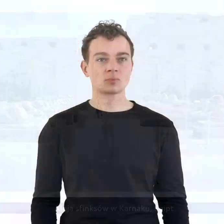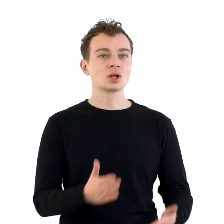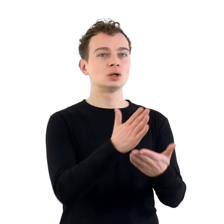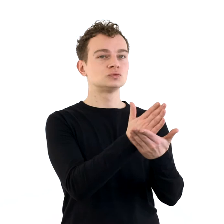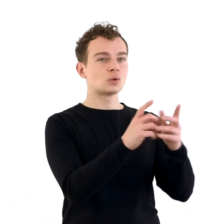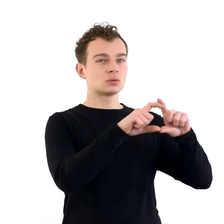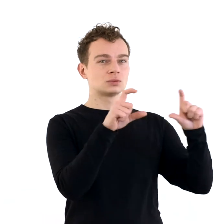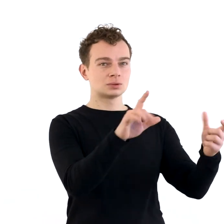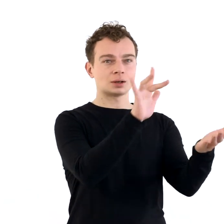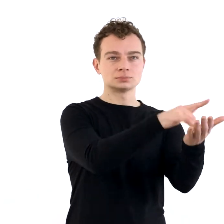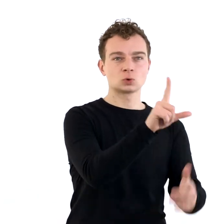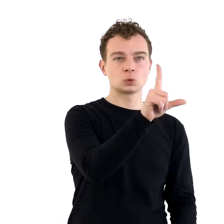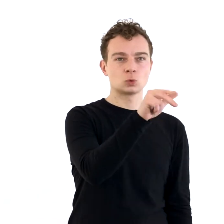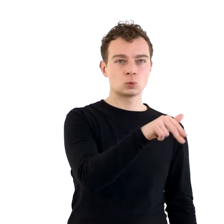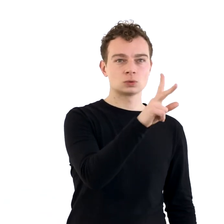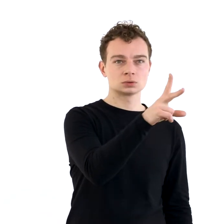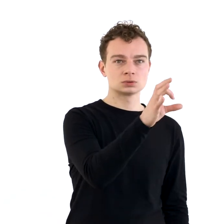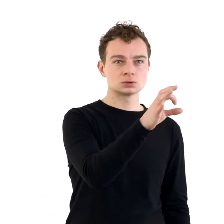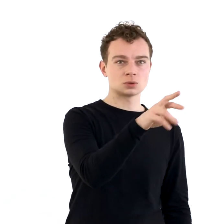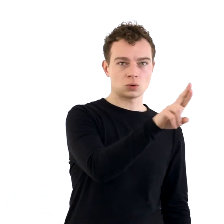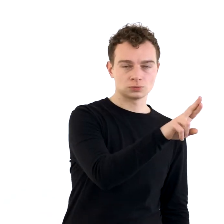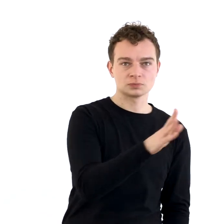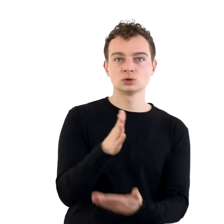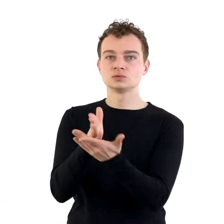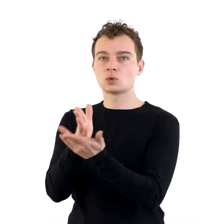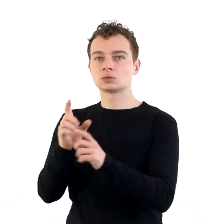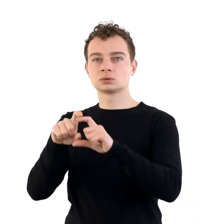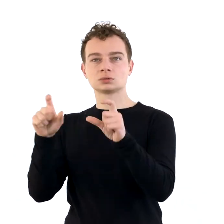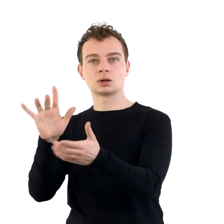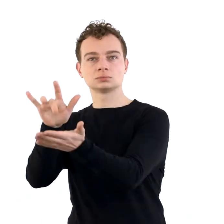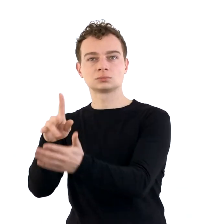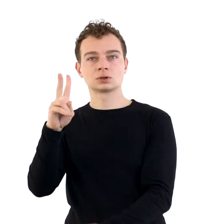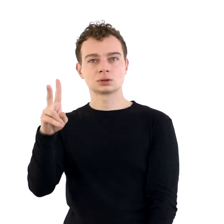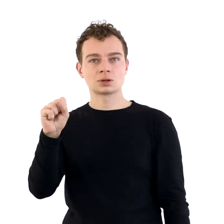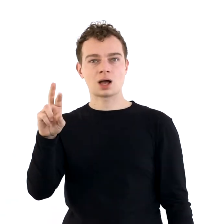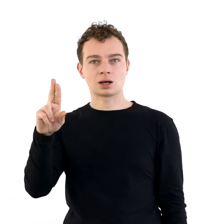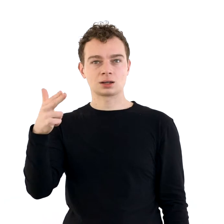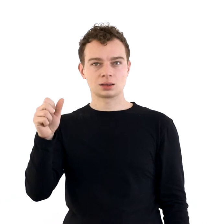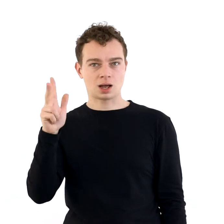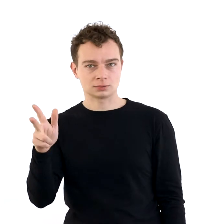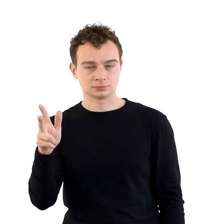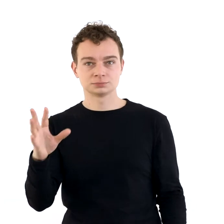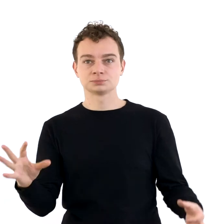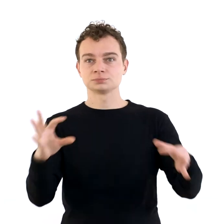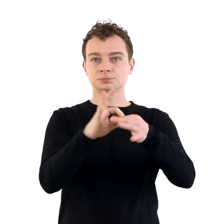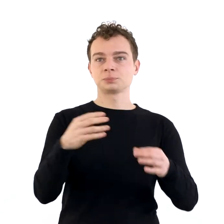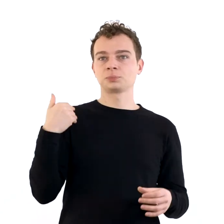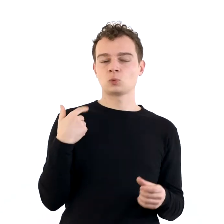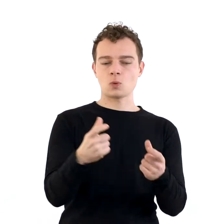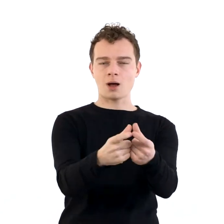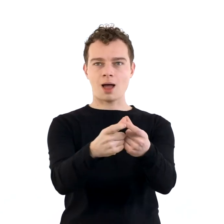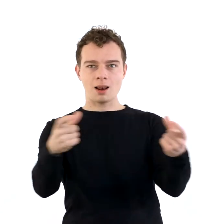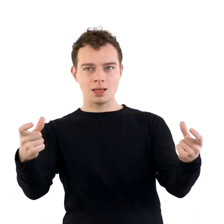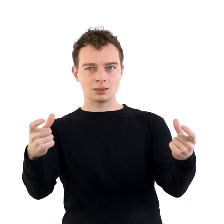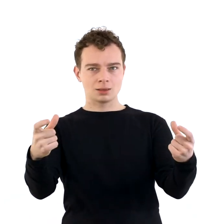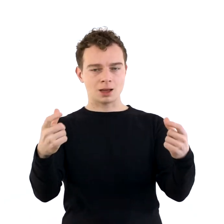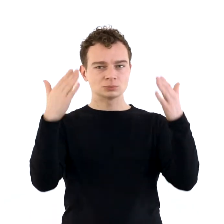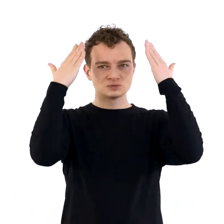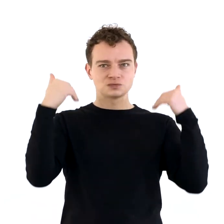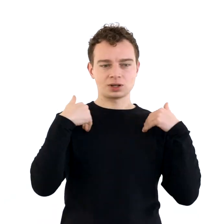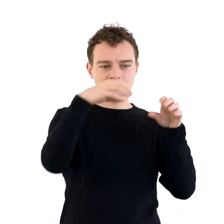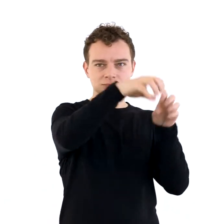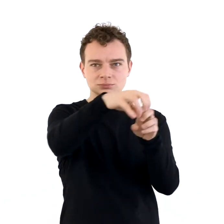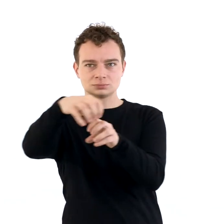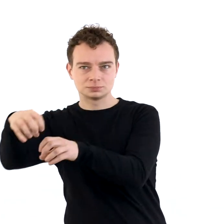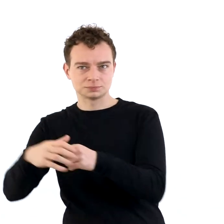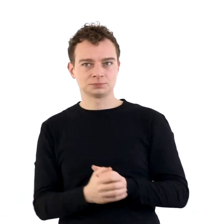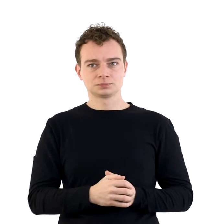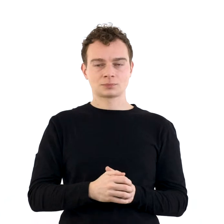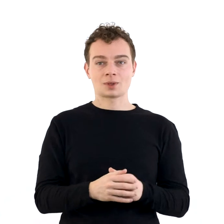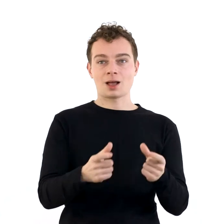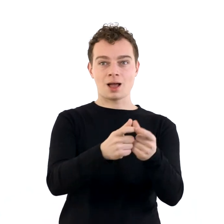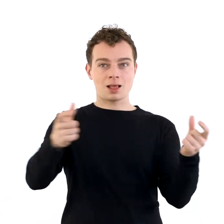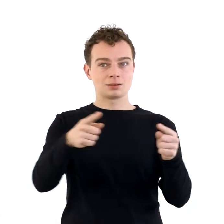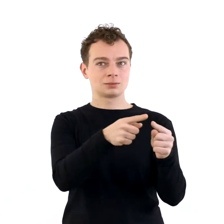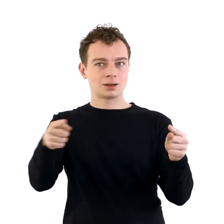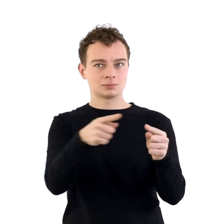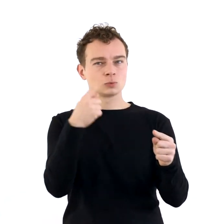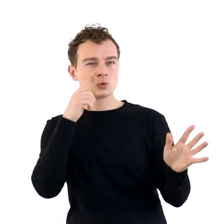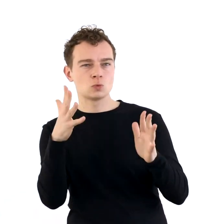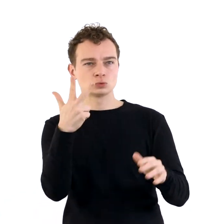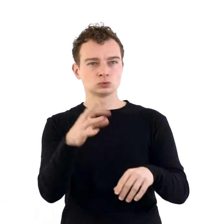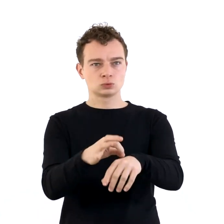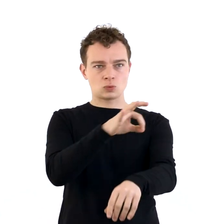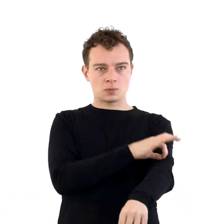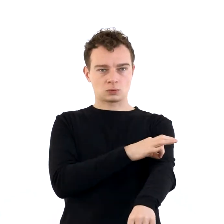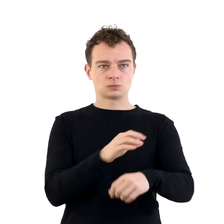Świątynie Amona w Luksorze i Karnaku połączone były ze sobą Aleją Sfinksów o długości ok. 3 km.